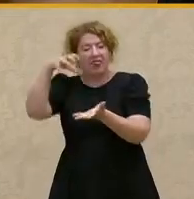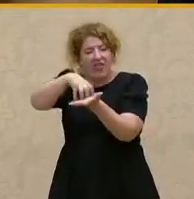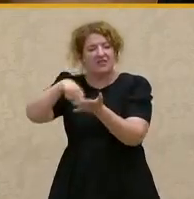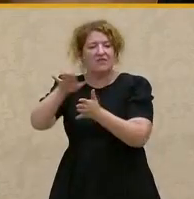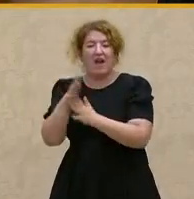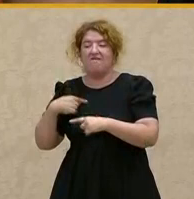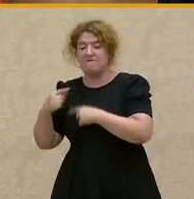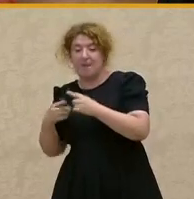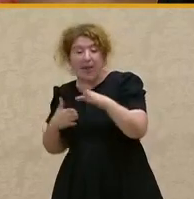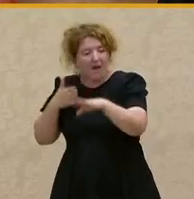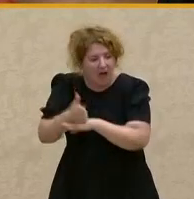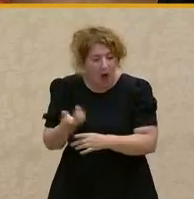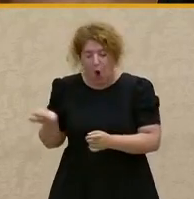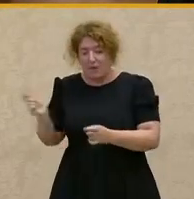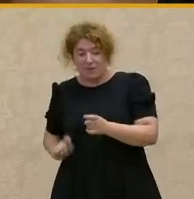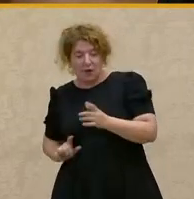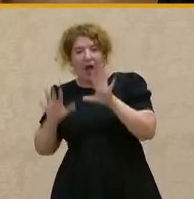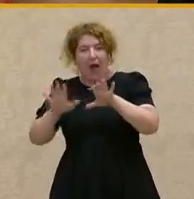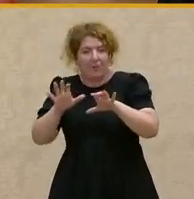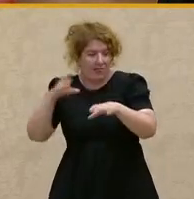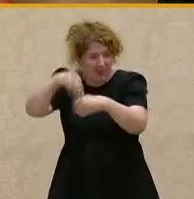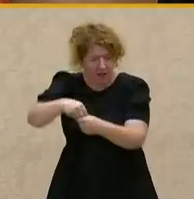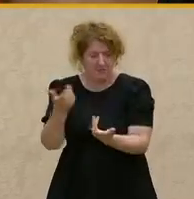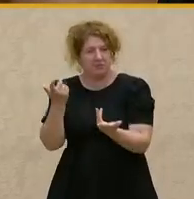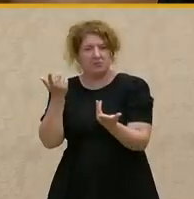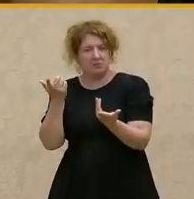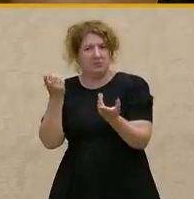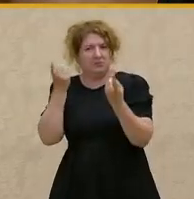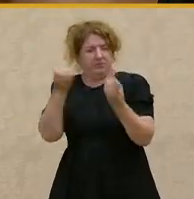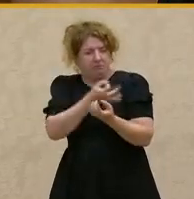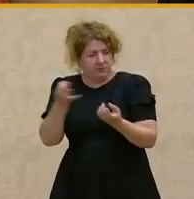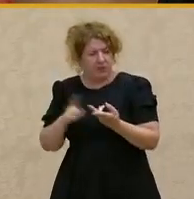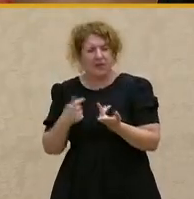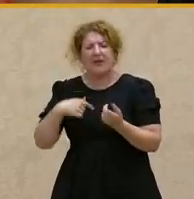los profesionales. Para valorar casos, para crear planes de atención individualizada. Para formar